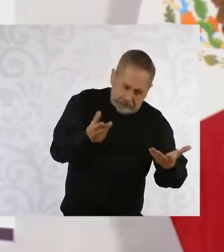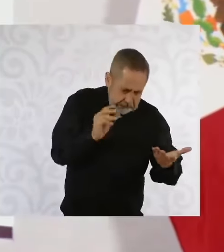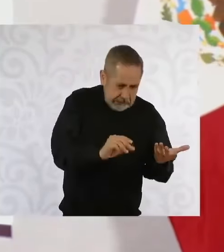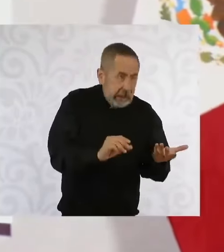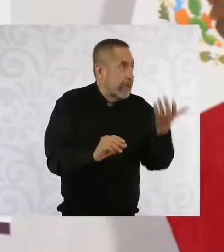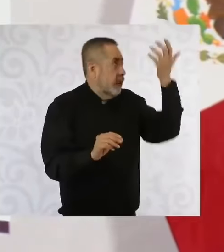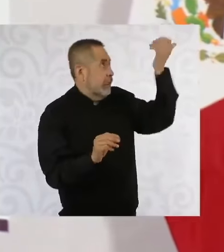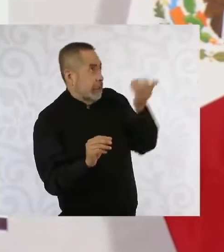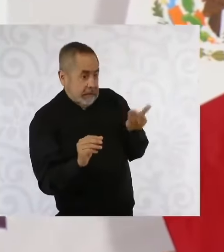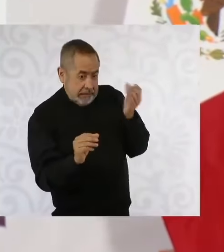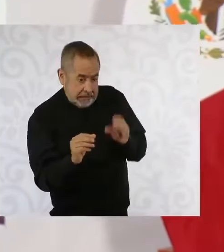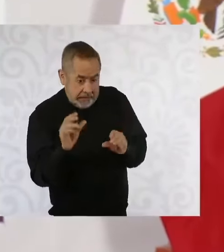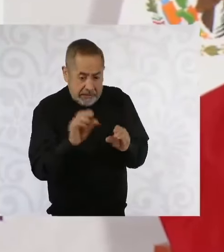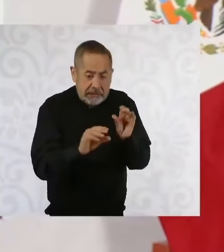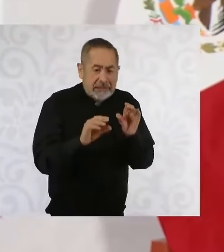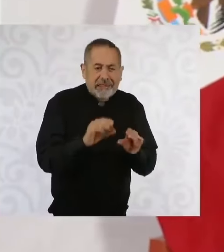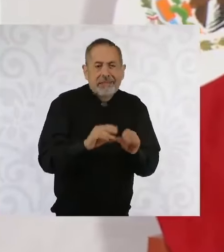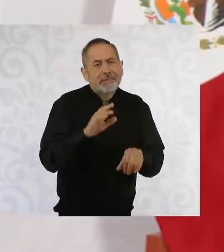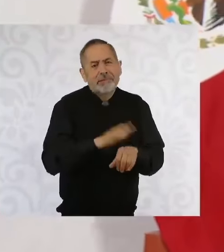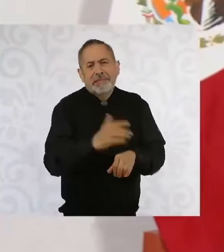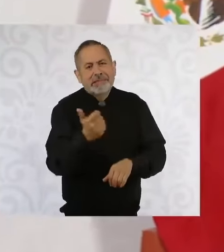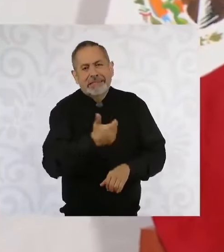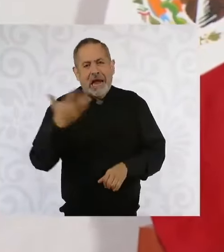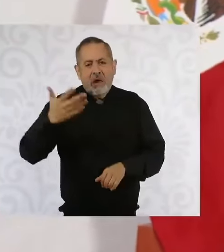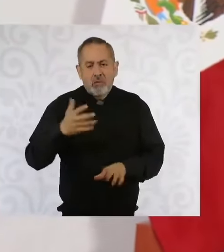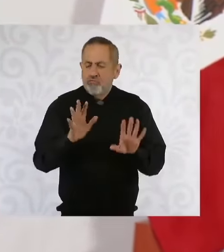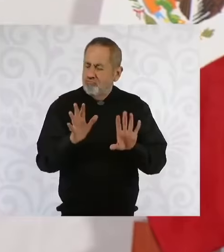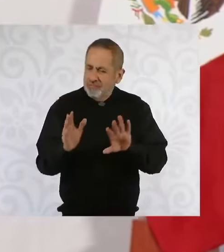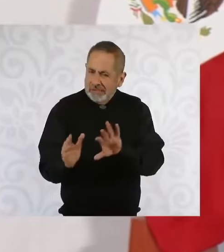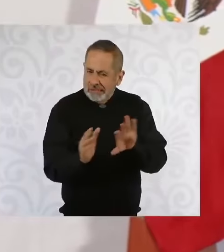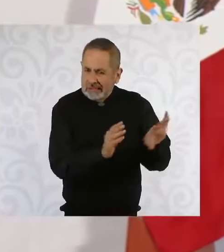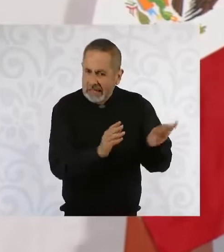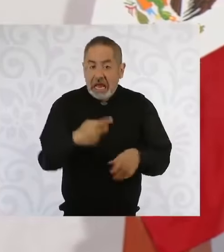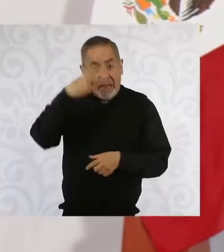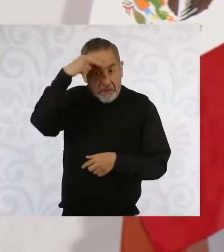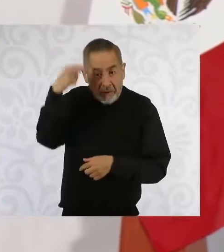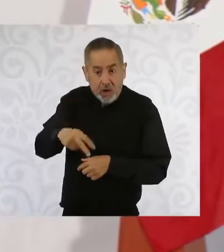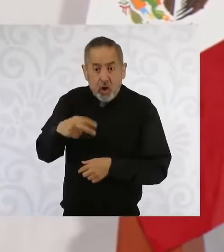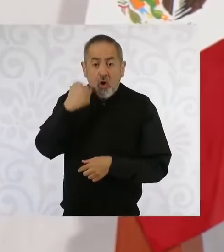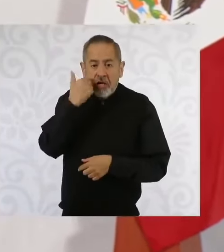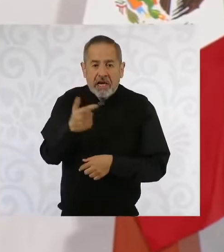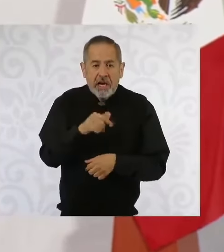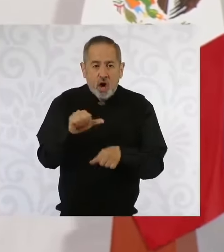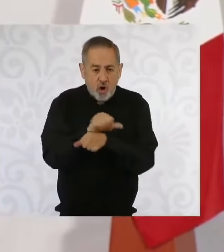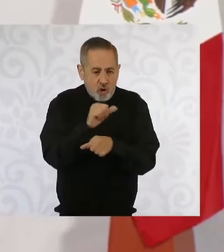de estos vehículos el objetivo que tiene este pues es digamos entre el auto compacto y la motocicleta